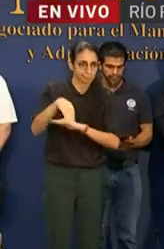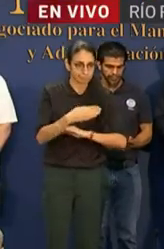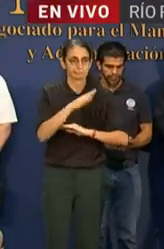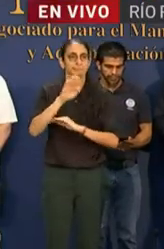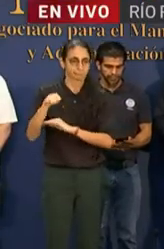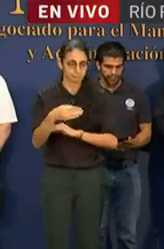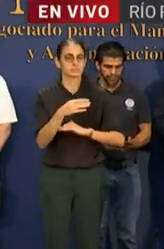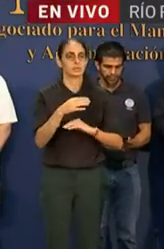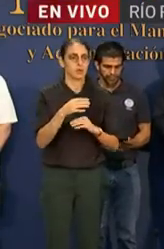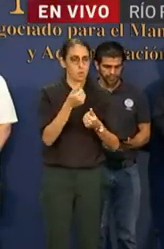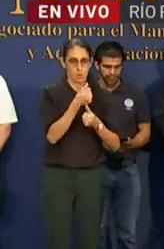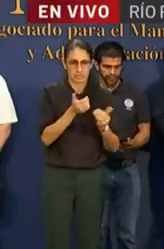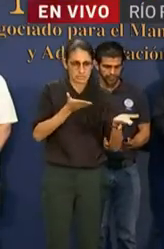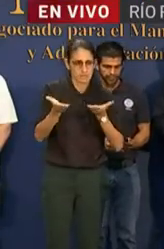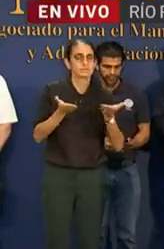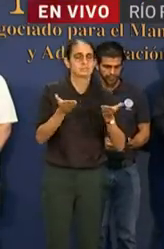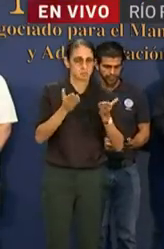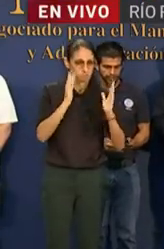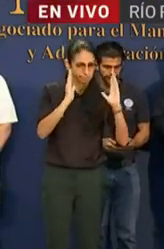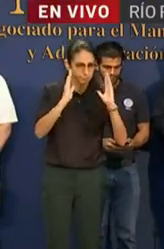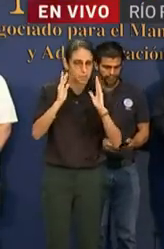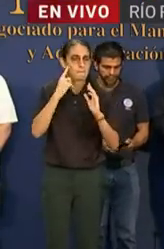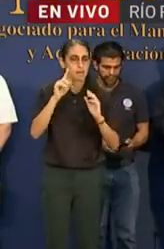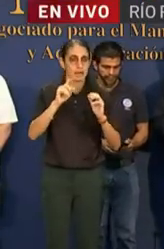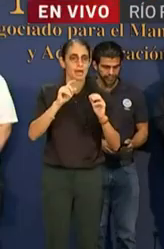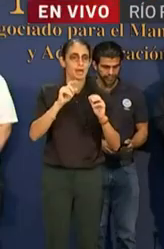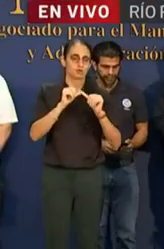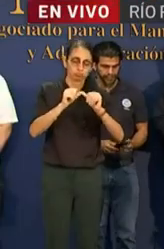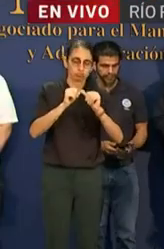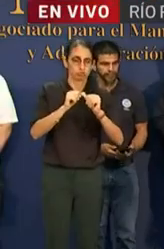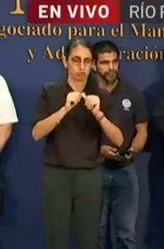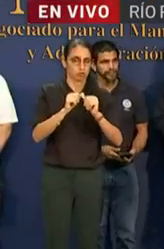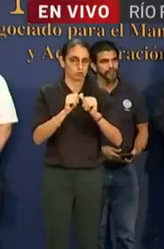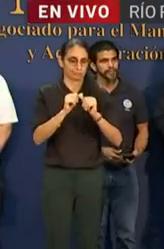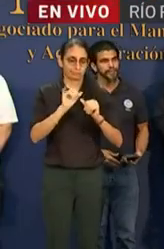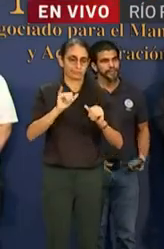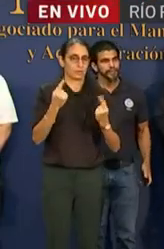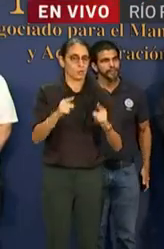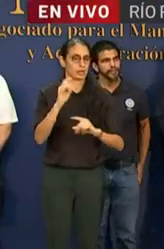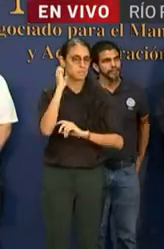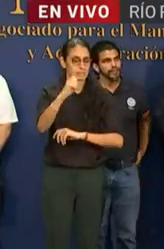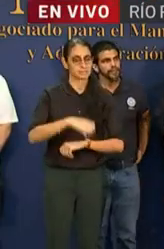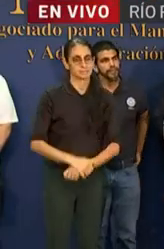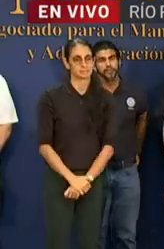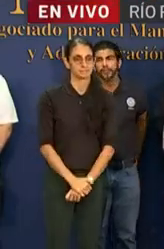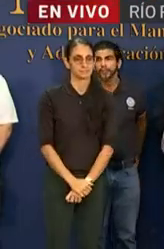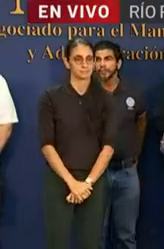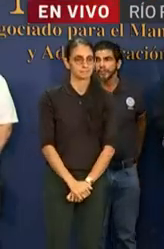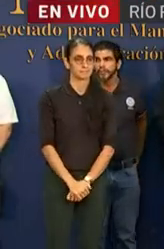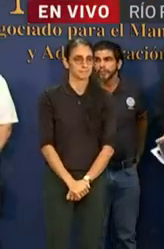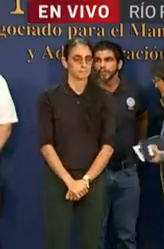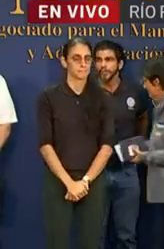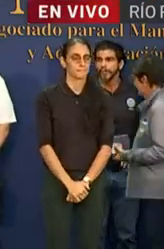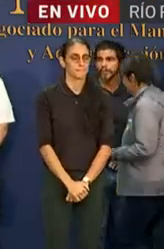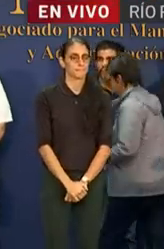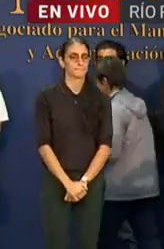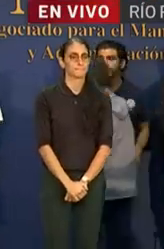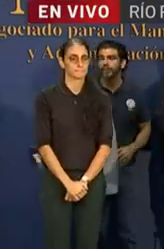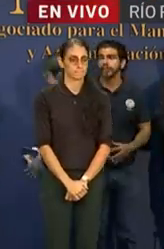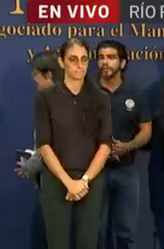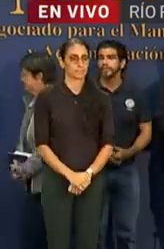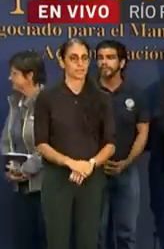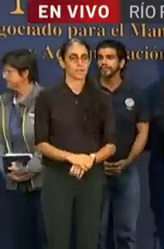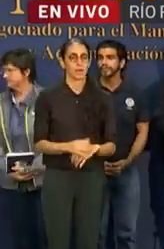DESCARGAS